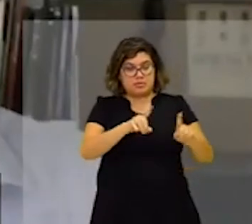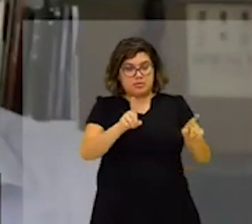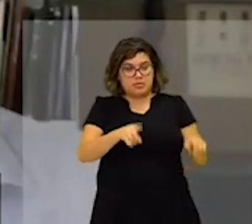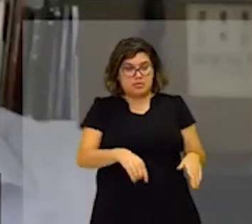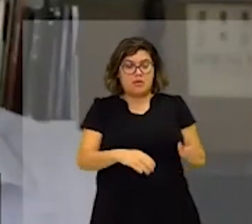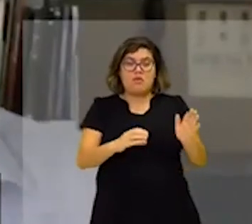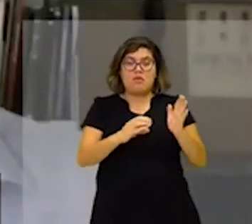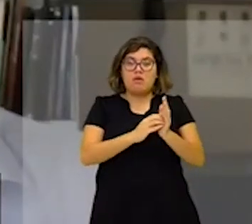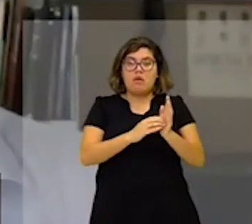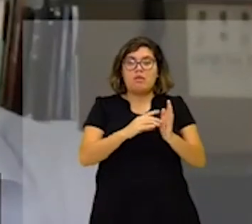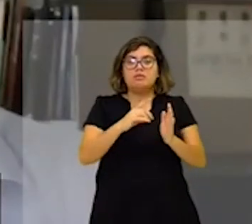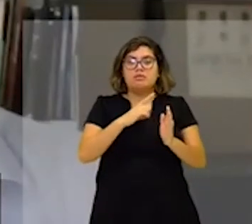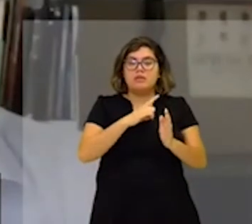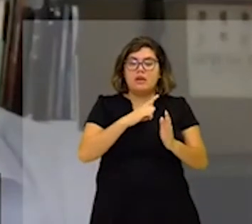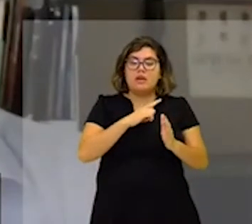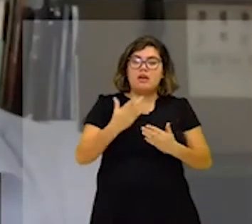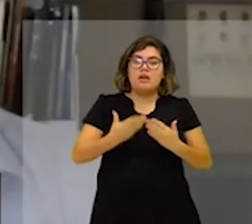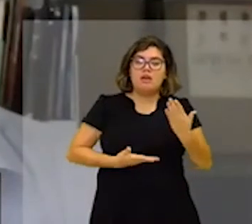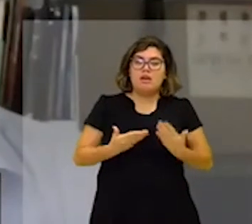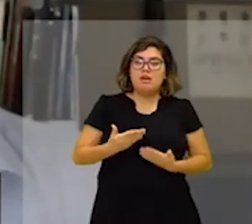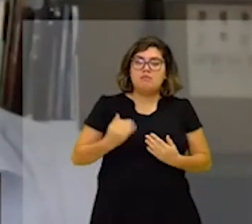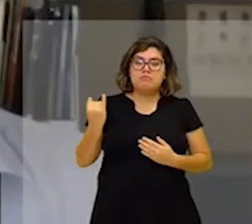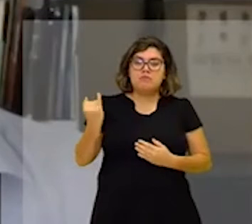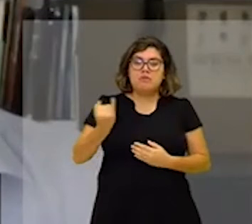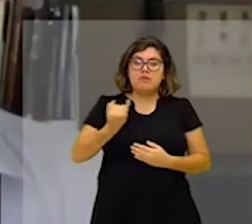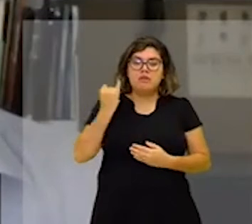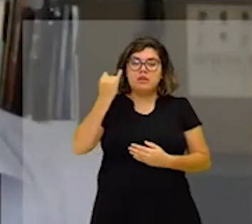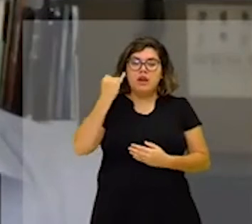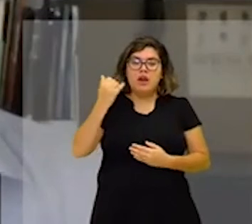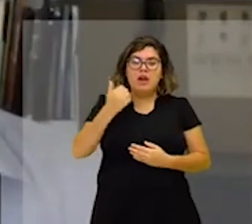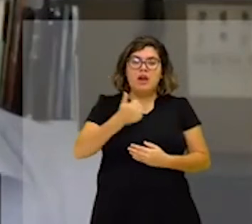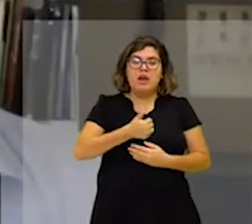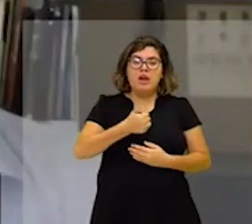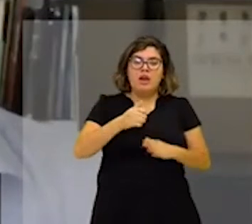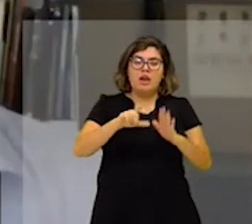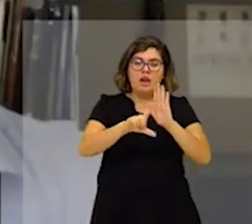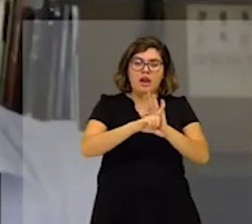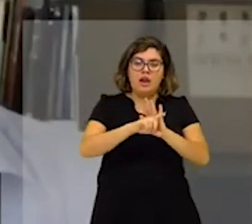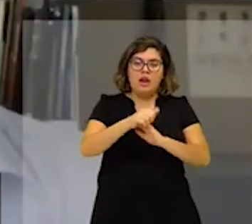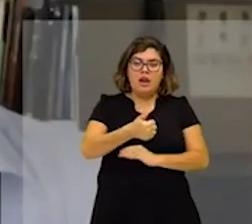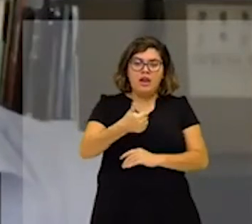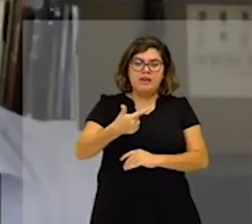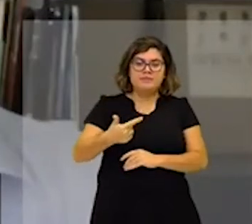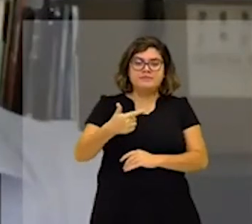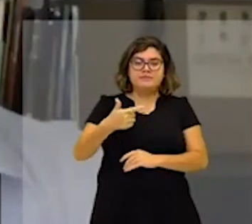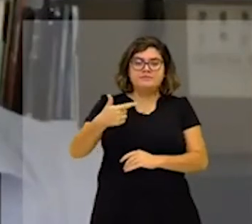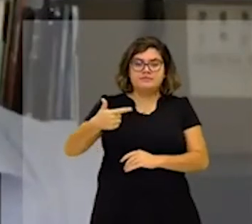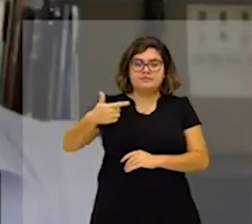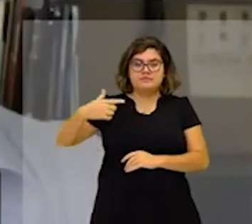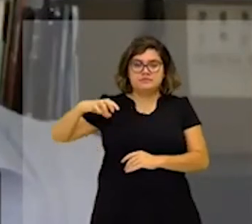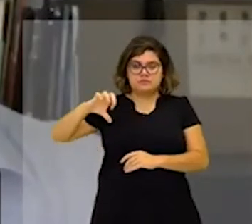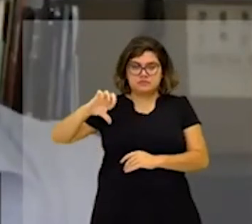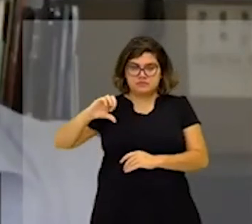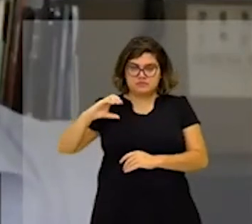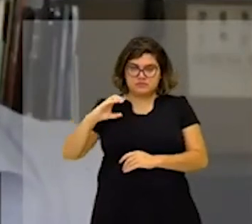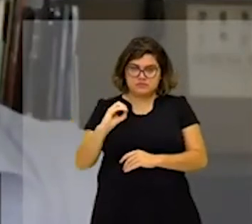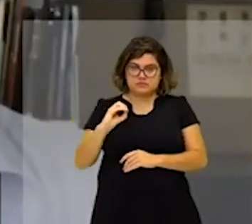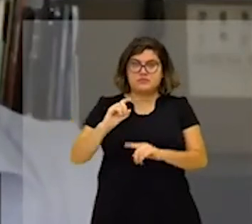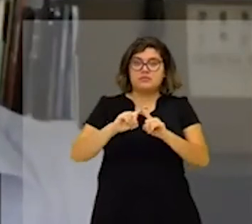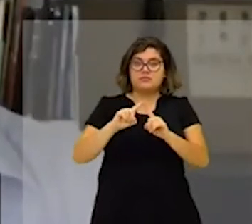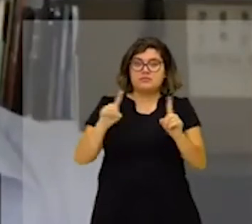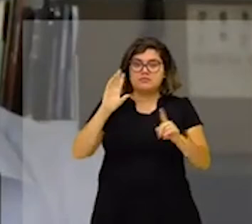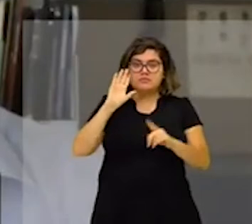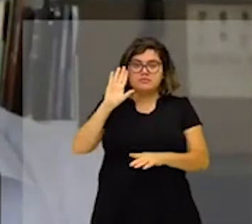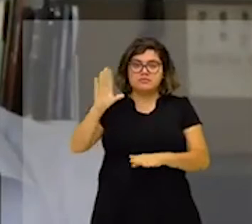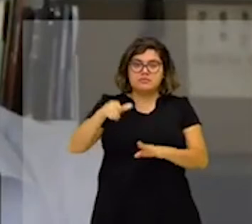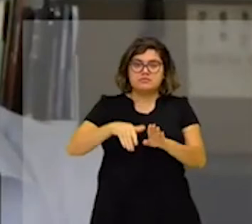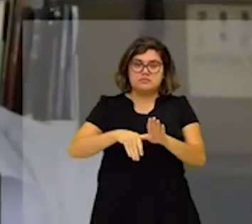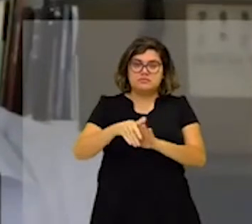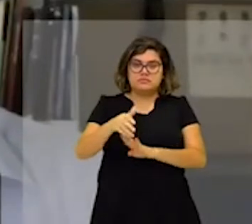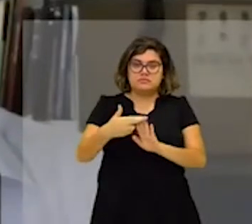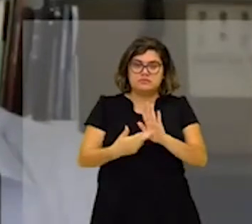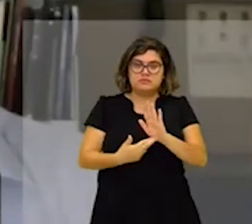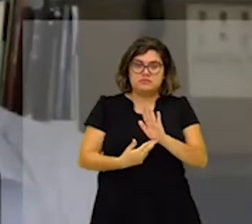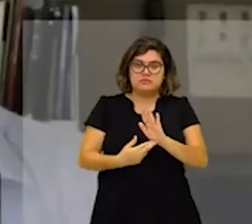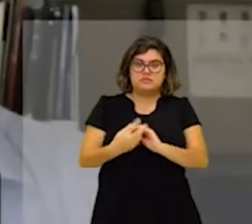importante né com a 12/1994 dos 1990 mas Sobretudo com a orientação normativa 31 de agosto de 2016